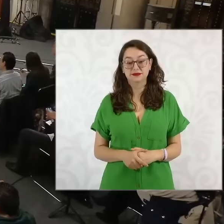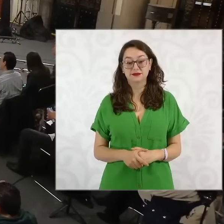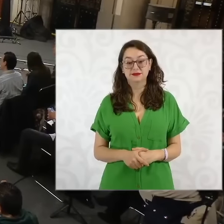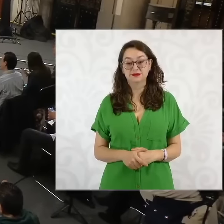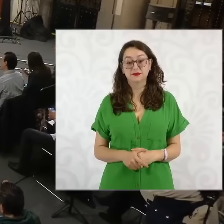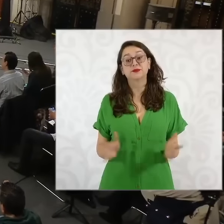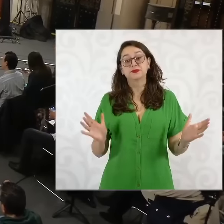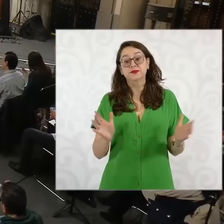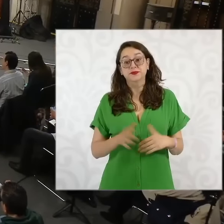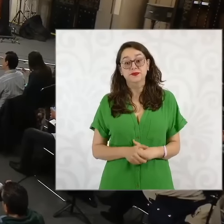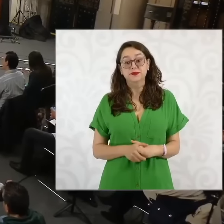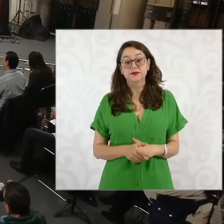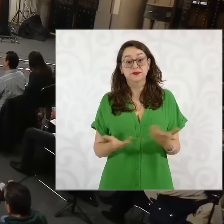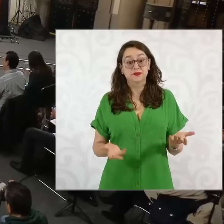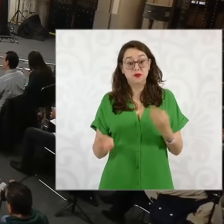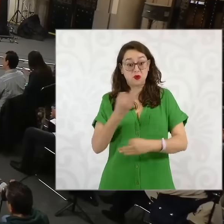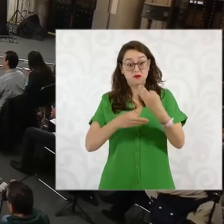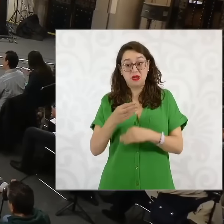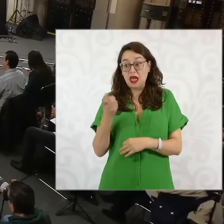Bueno, está para todas y todos, pero repito,